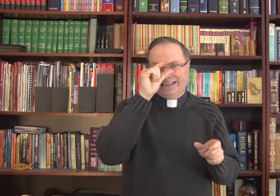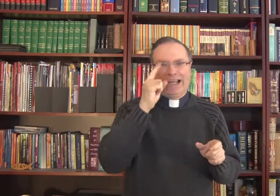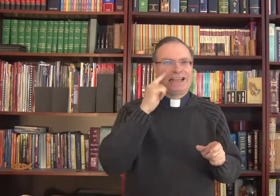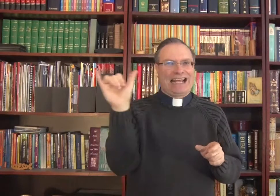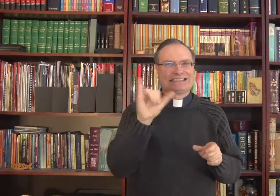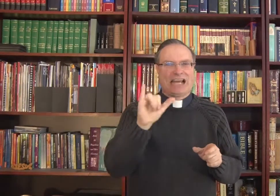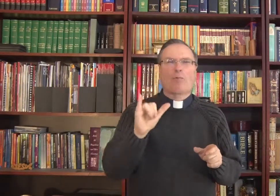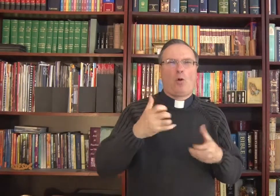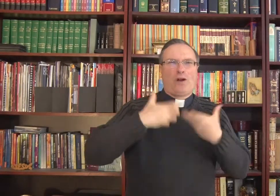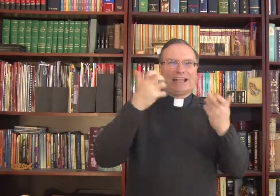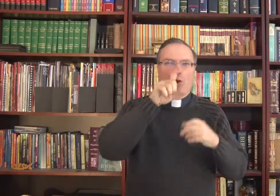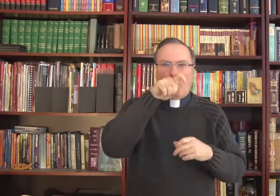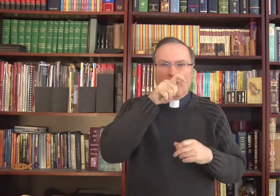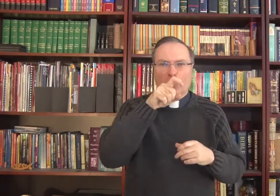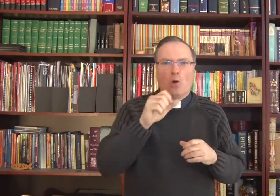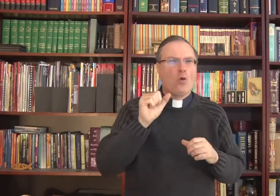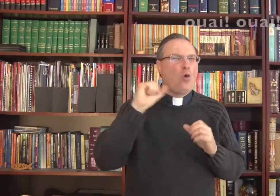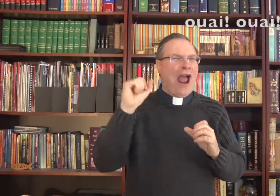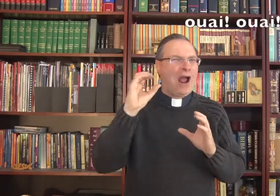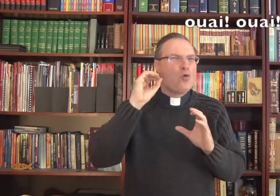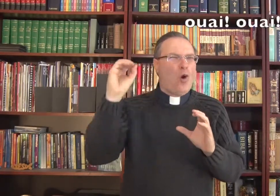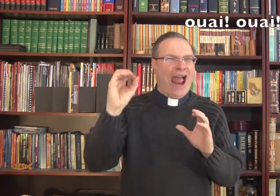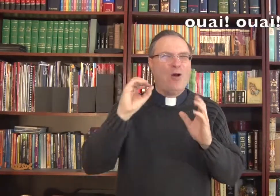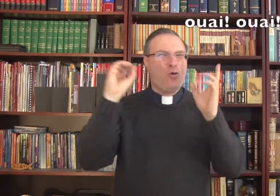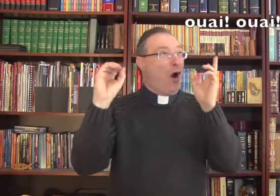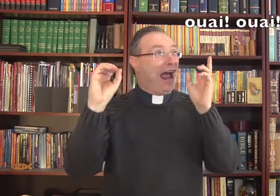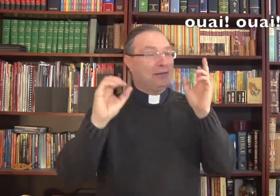ressemblait aux cris de l’oiseau: ouai, ouai, ouai!